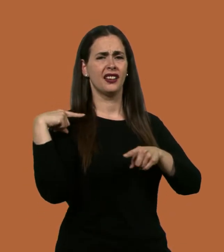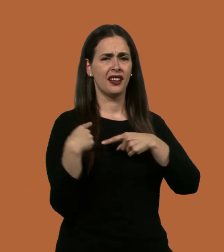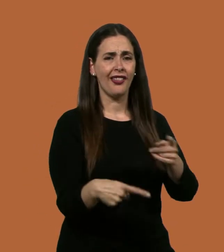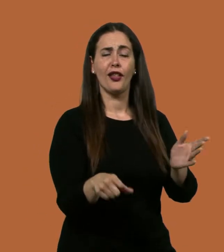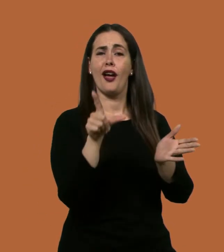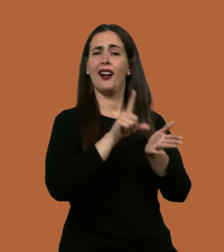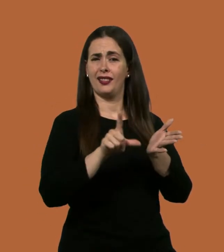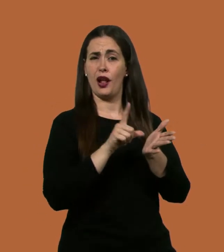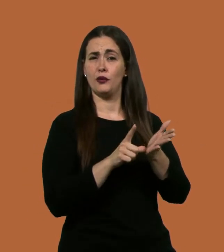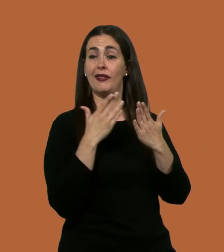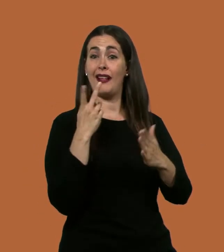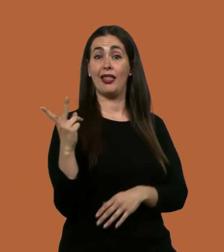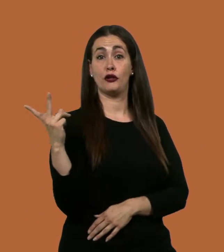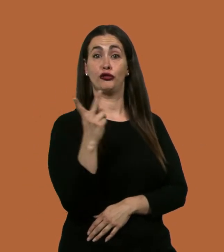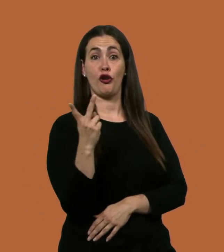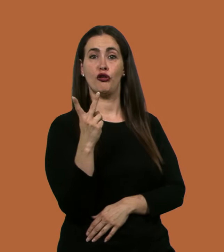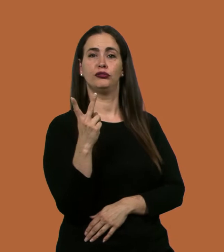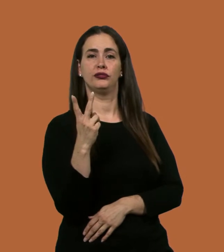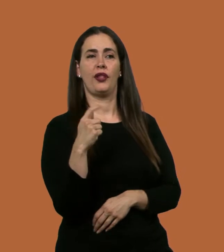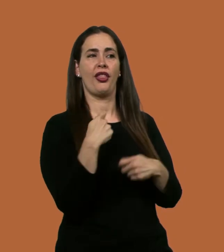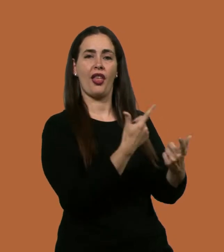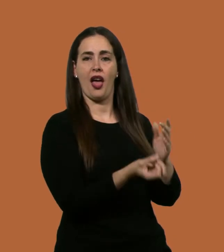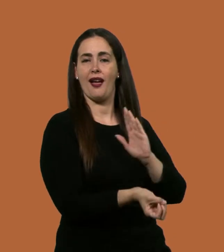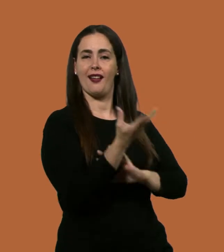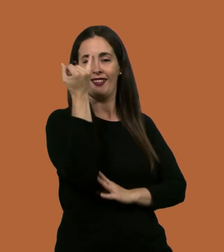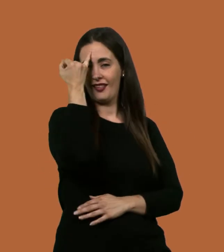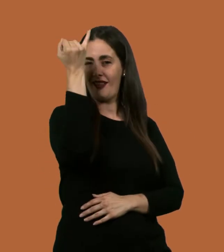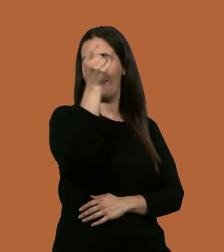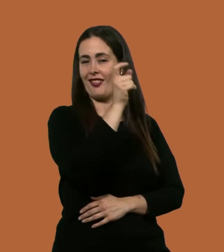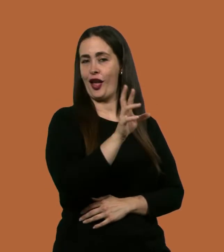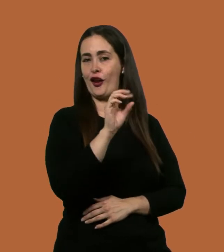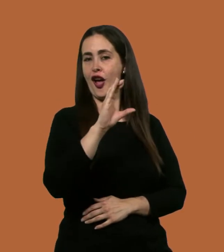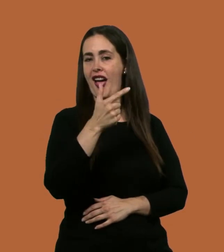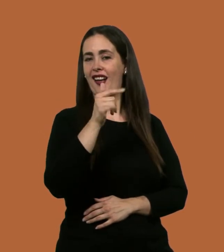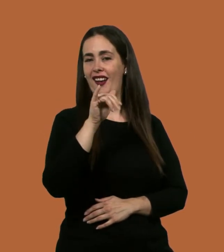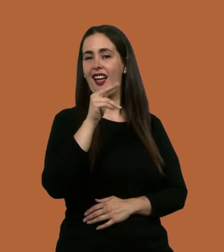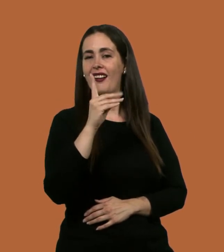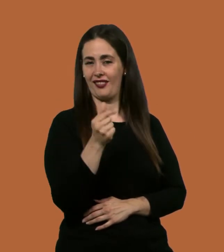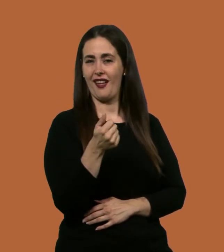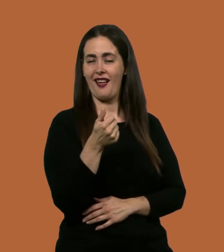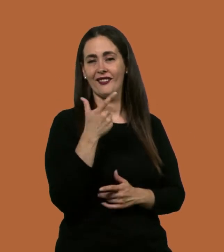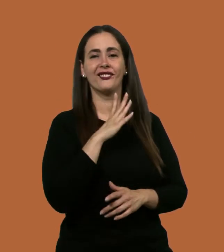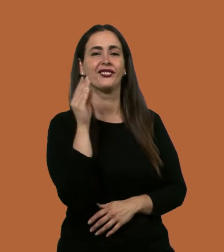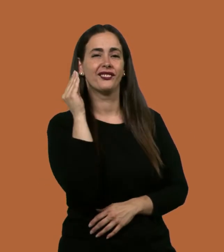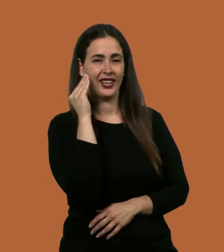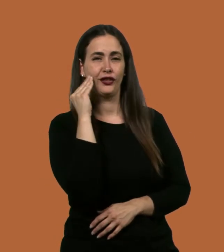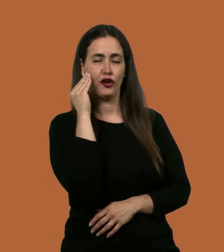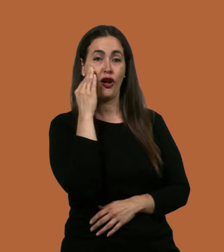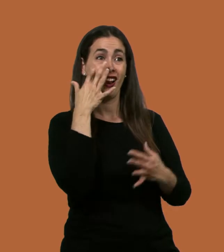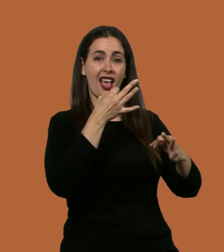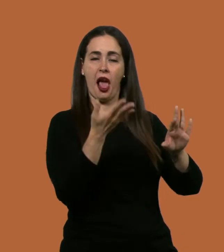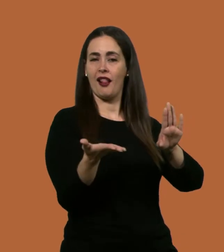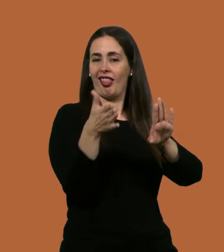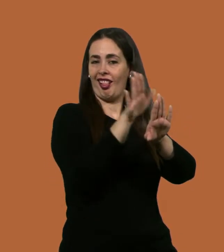“Tradició i literatura han contribuït a forjar un Rocaguinarda de ficció, superposat al real.